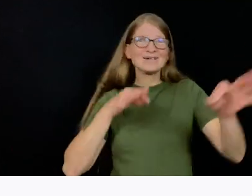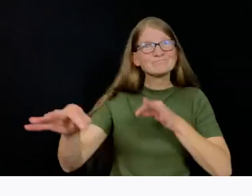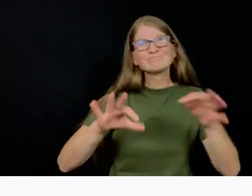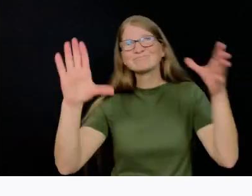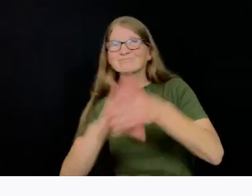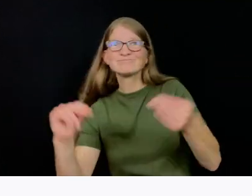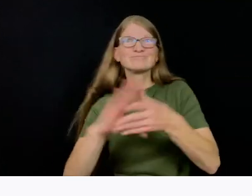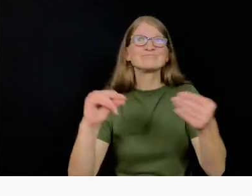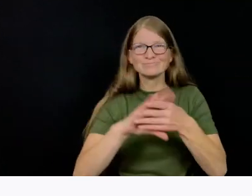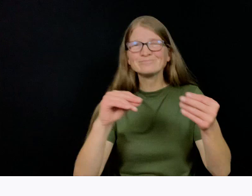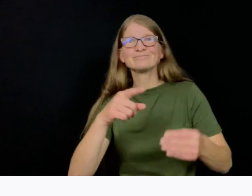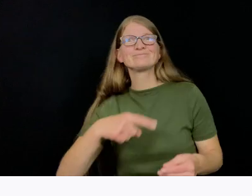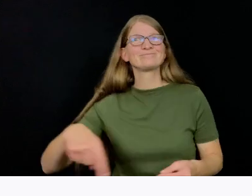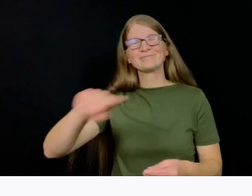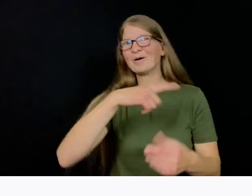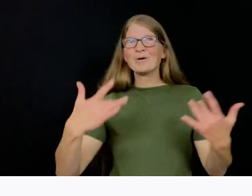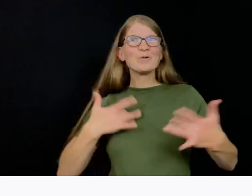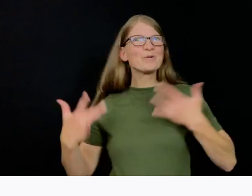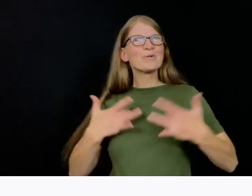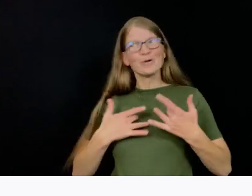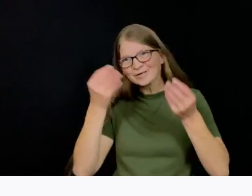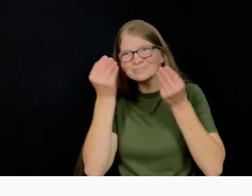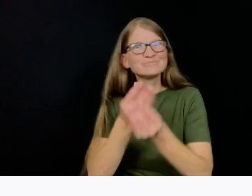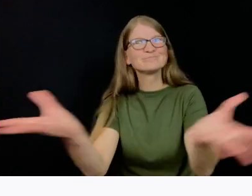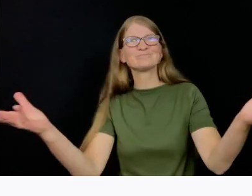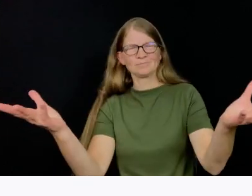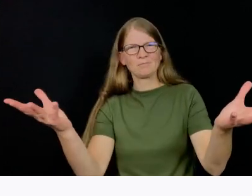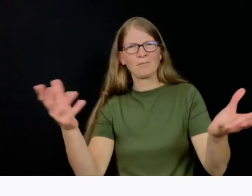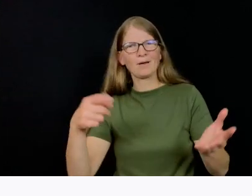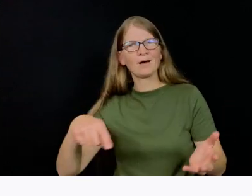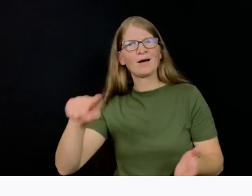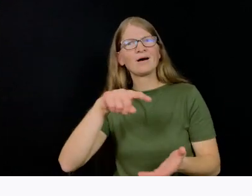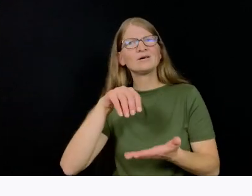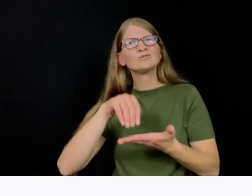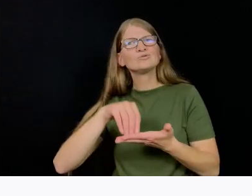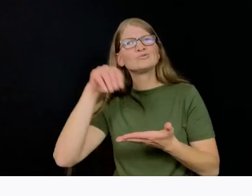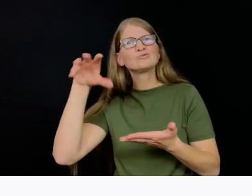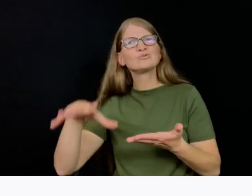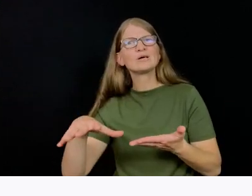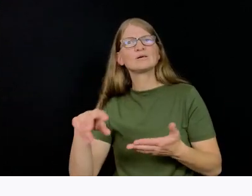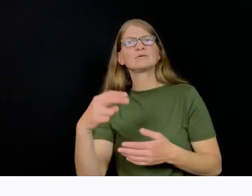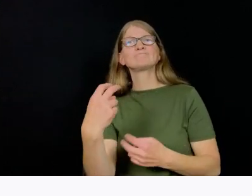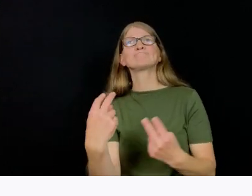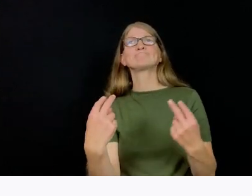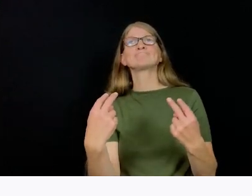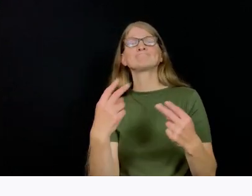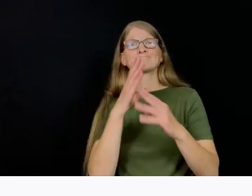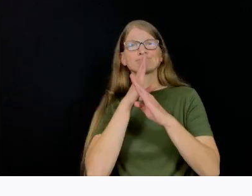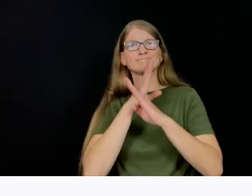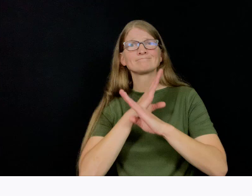وكان مندمجًا مع ما يقوله لدرجة أنه ببساطة لم يدرك أنه كان في حالة كتم الصوت طوال الوقت